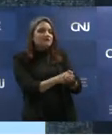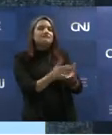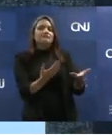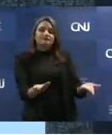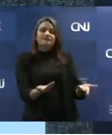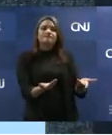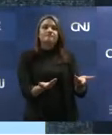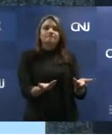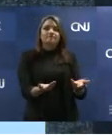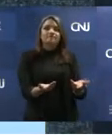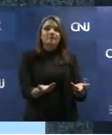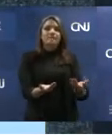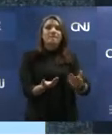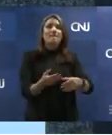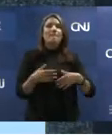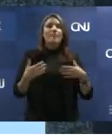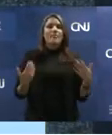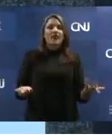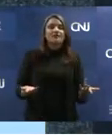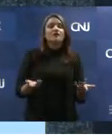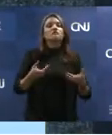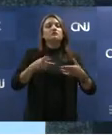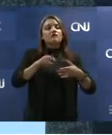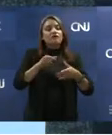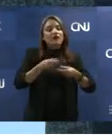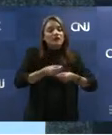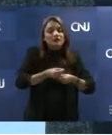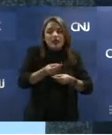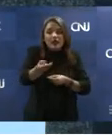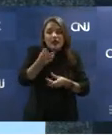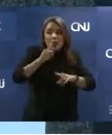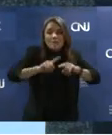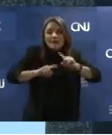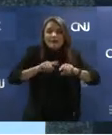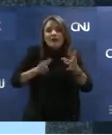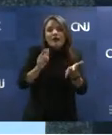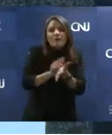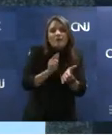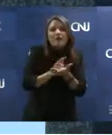A distribuição de uma cartilha anotando direitos e deveres